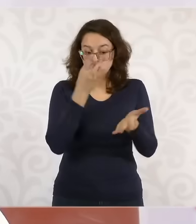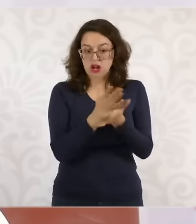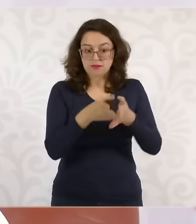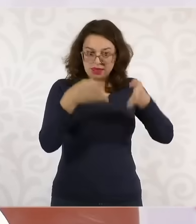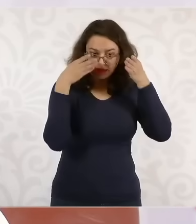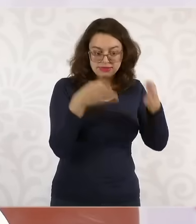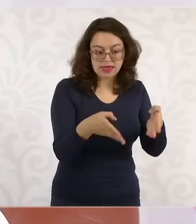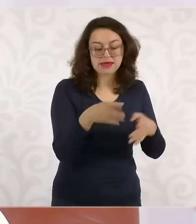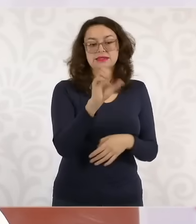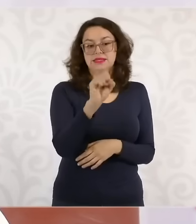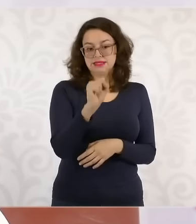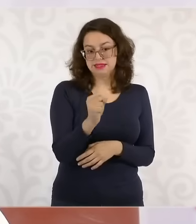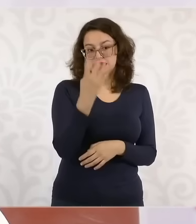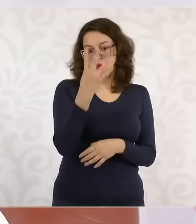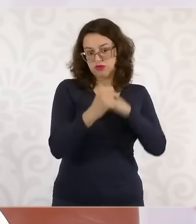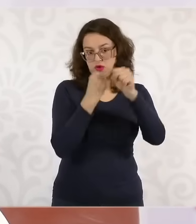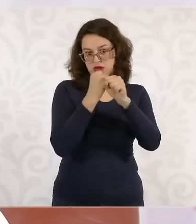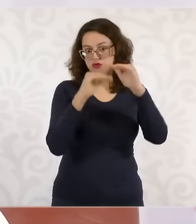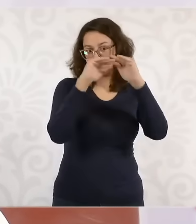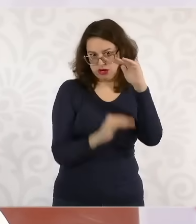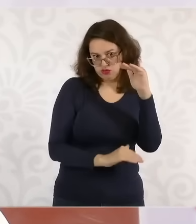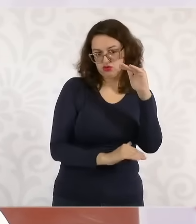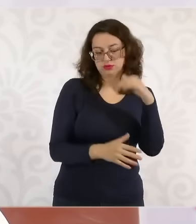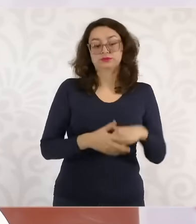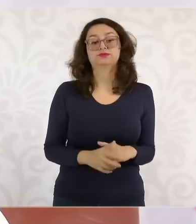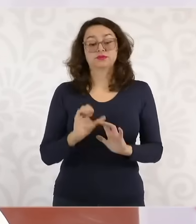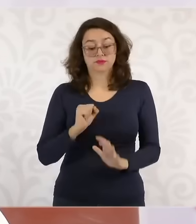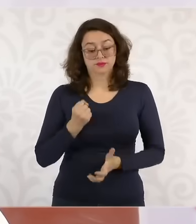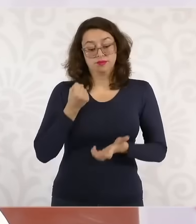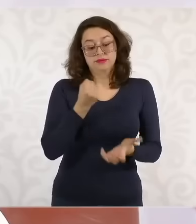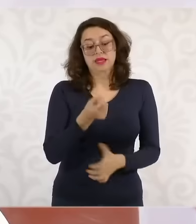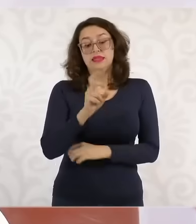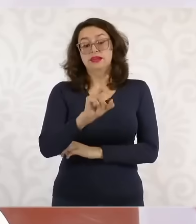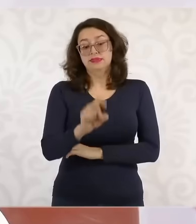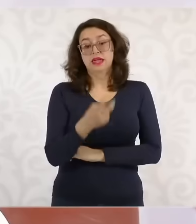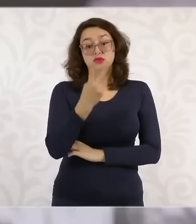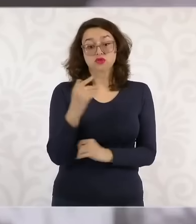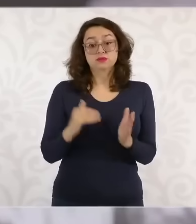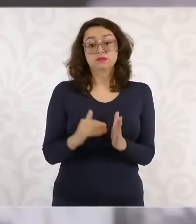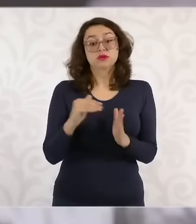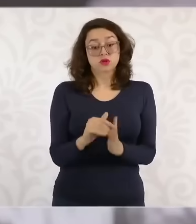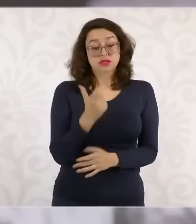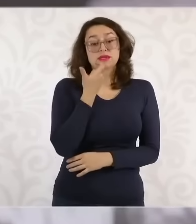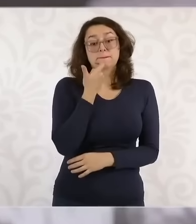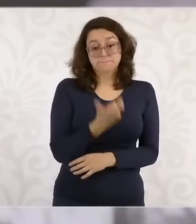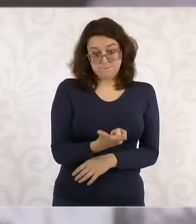menores de 64 años. La inversión en este año es de 32,000 millones de pesos para este grupo de